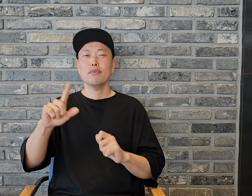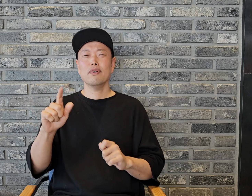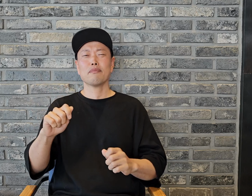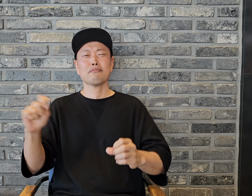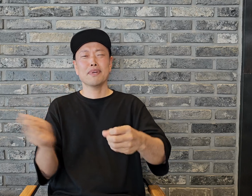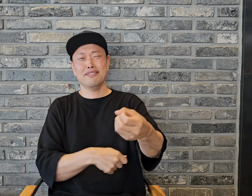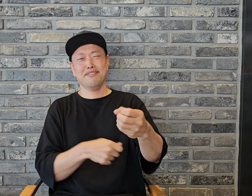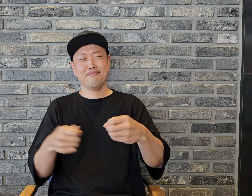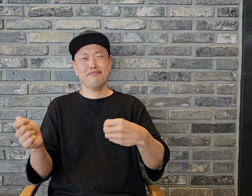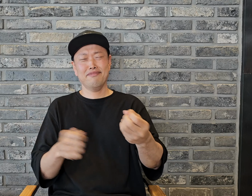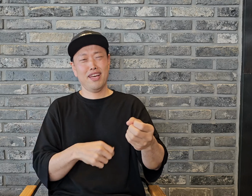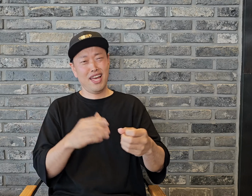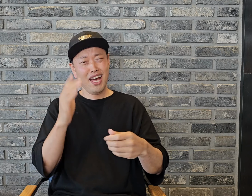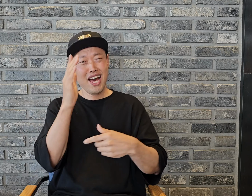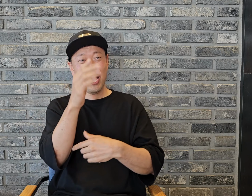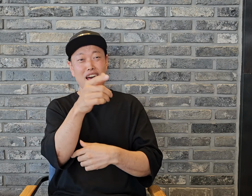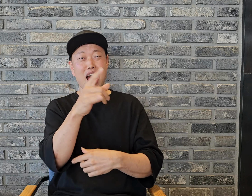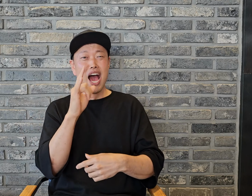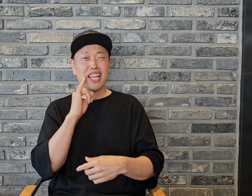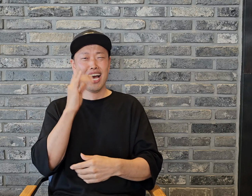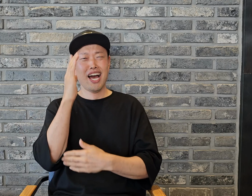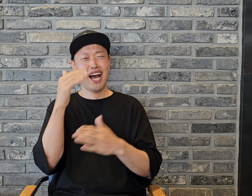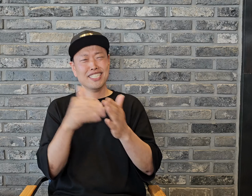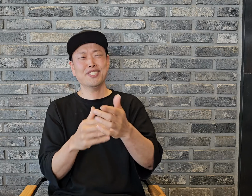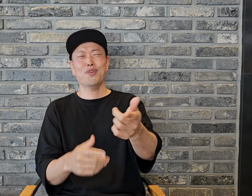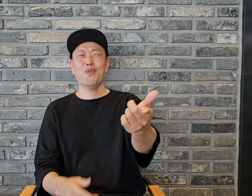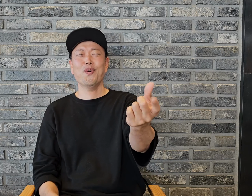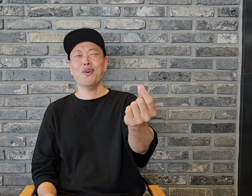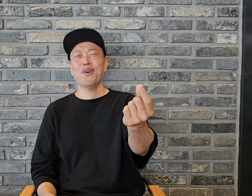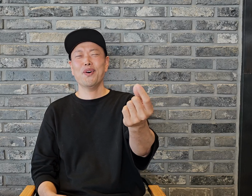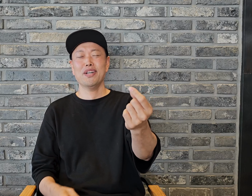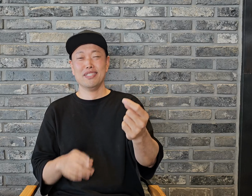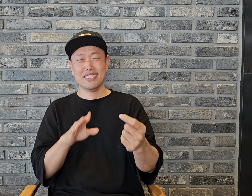어릴 때 치고 놀던 팽이를 생각하실 텐데요 하개월씨도 지금까지 그렇게 생각하셨더라고요